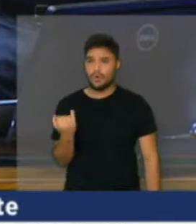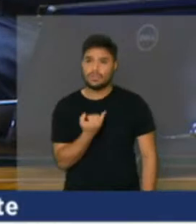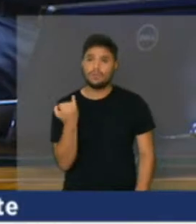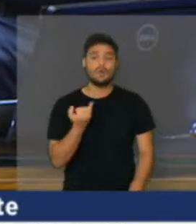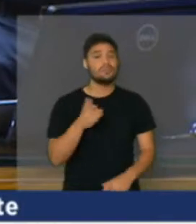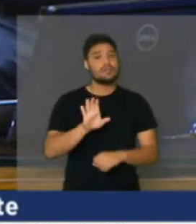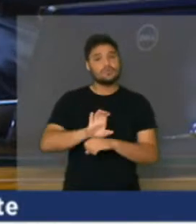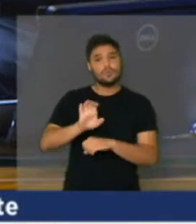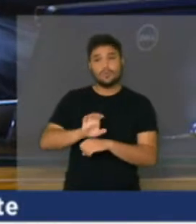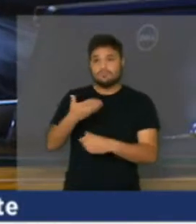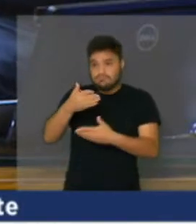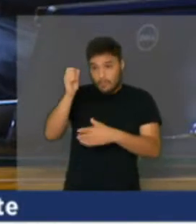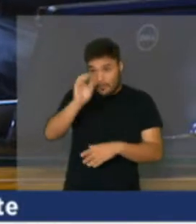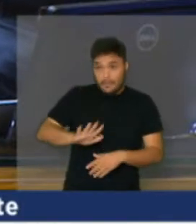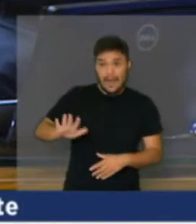GARANTIR MELHORIA NA OFERTA DE SAÚDE DE EDUCAÇÃO, DE